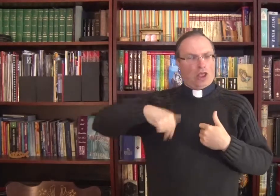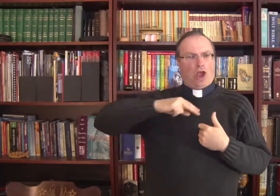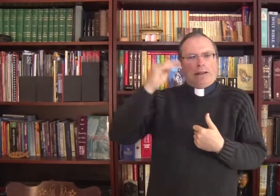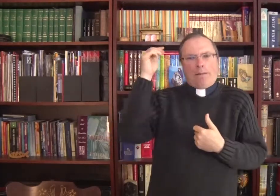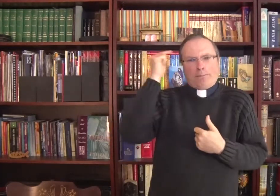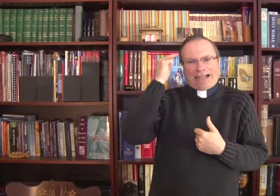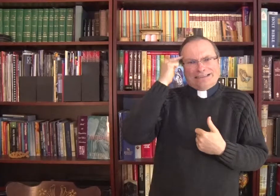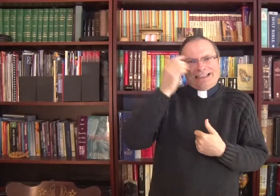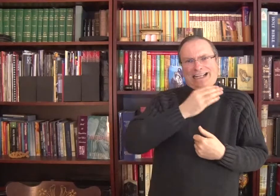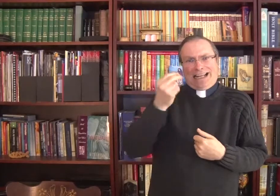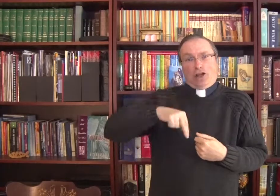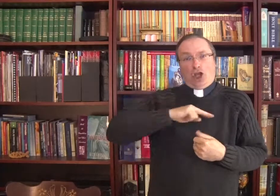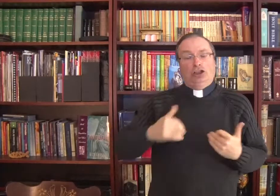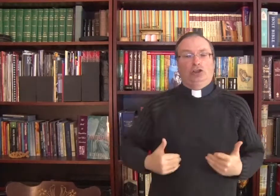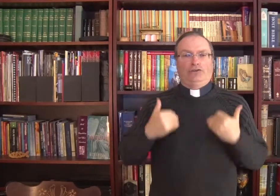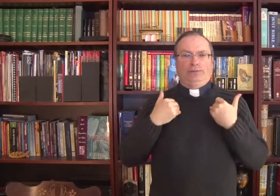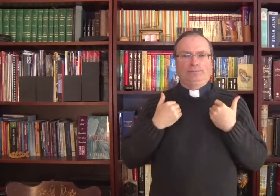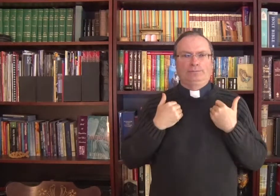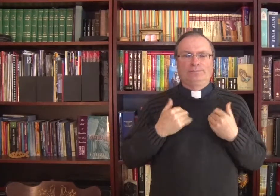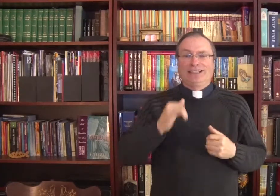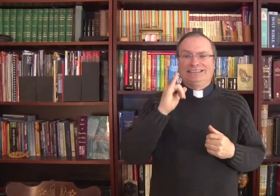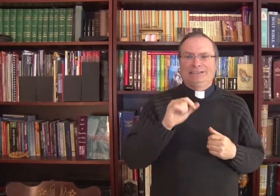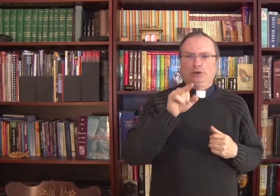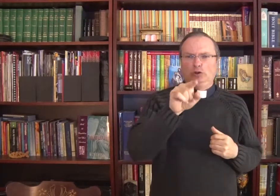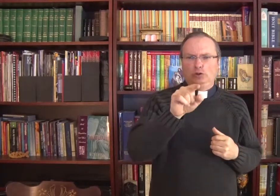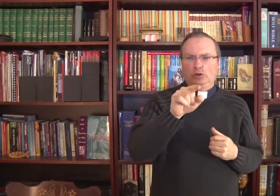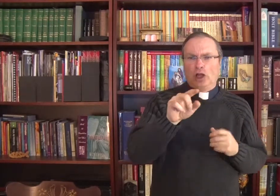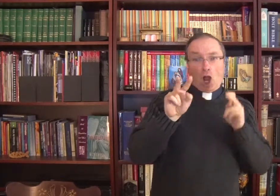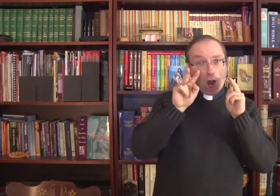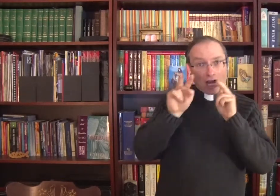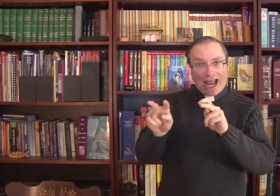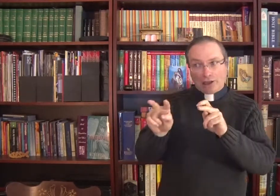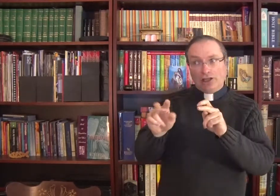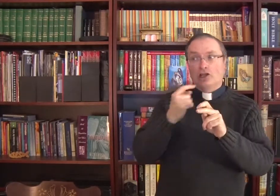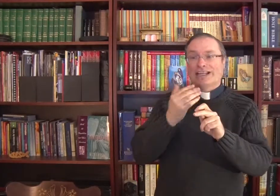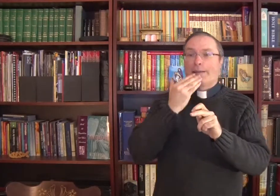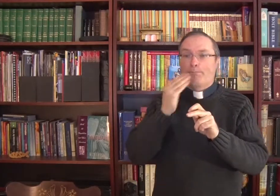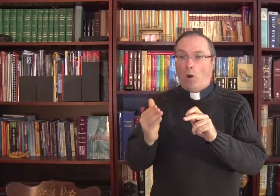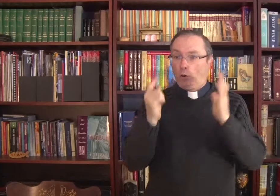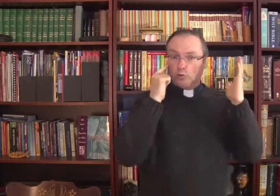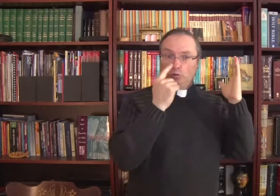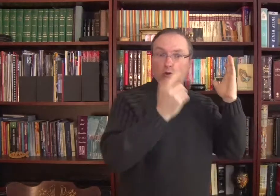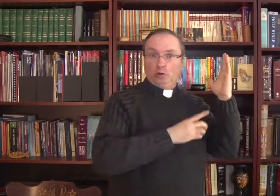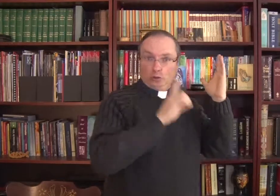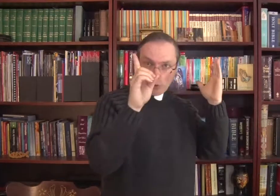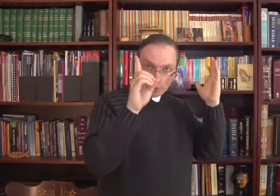notre pensée et notre vie. Si tu regardes ce qui est bon aux yeux de Dieu,